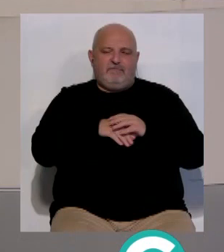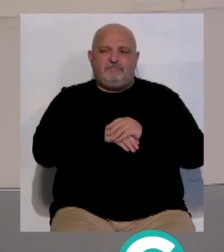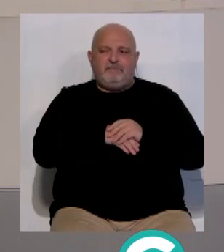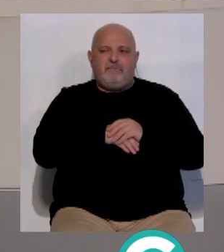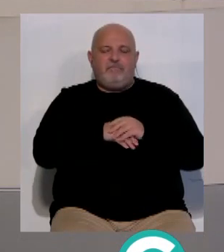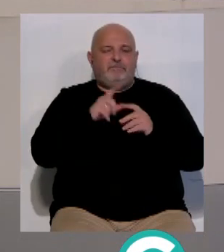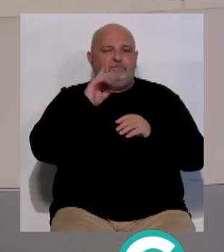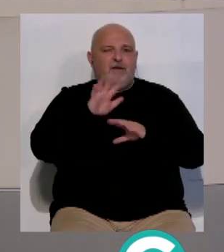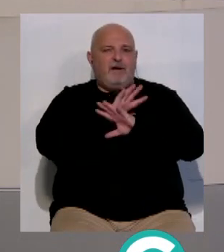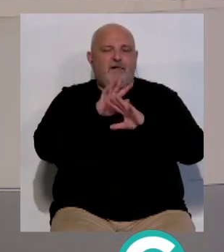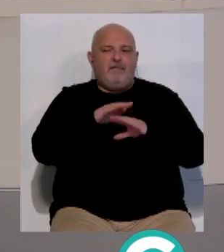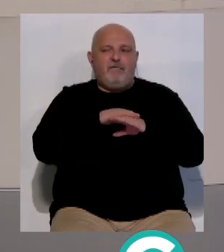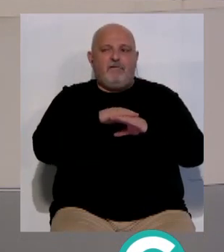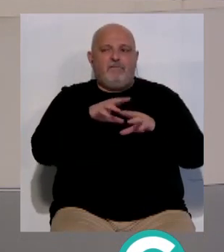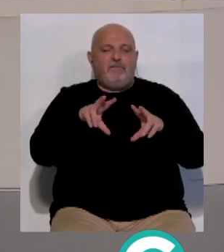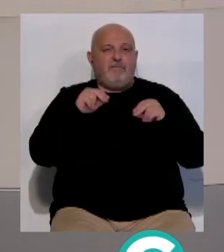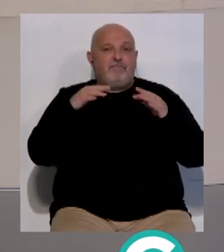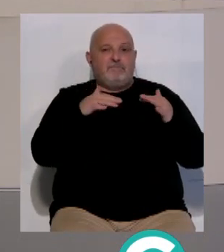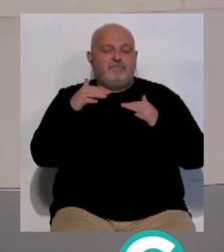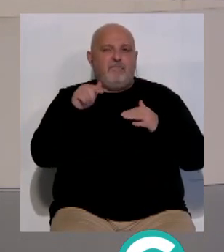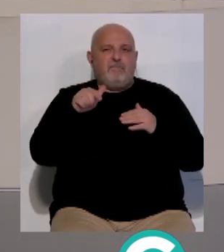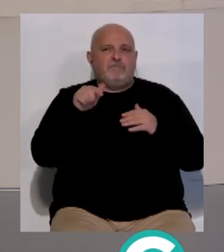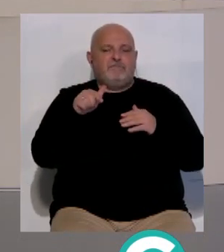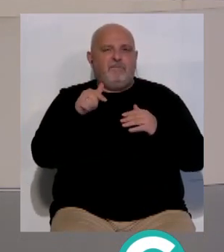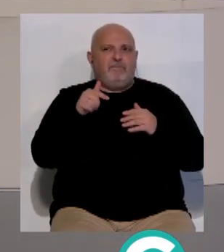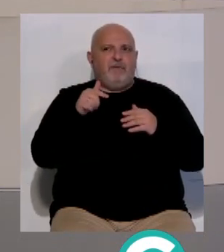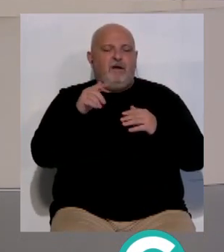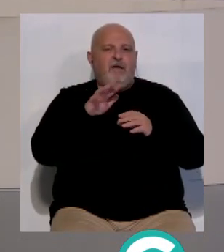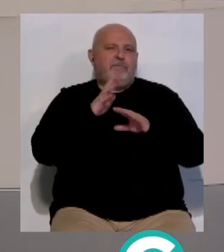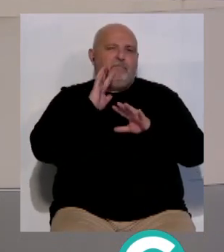la sensación Perdóname cuando terminó el partido de que se había compensado de alguna manera todos